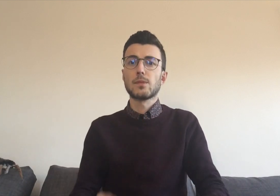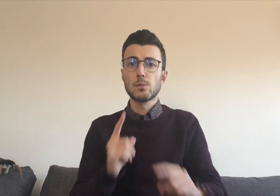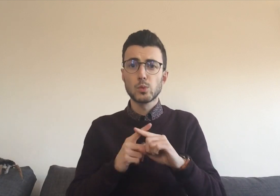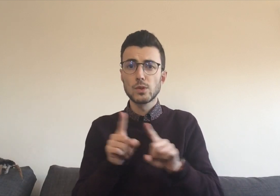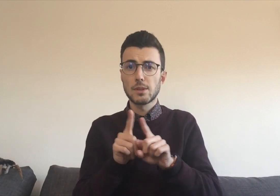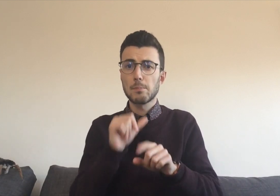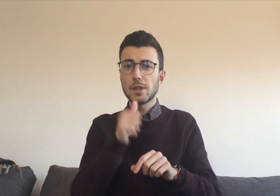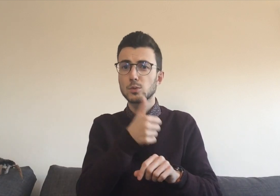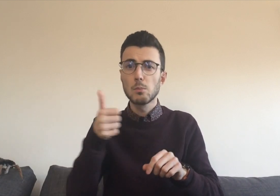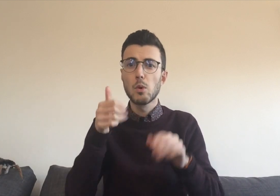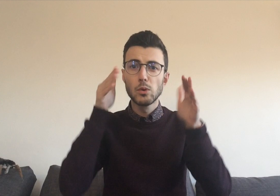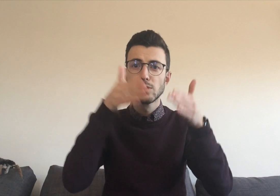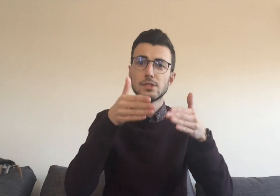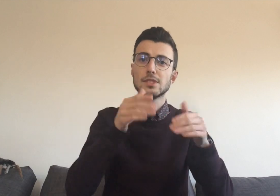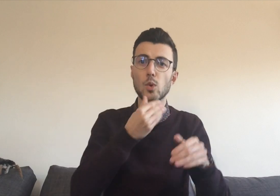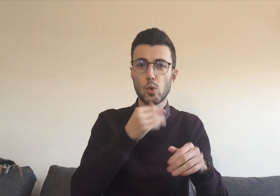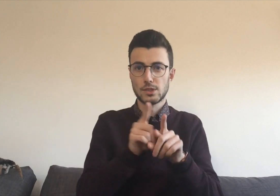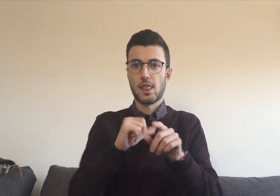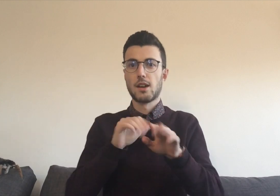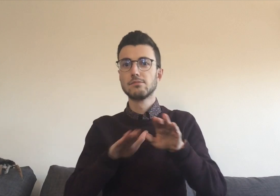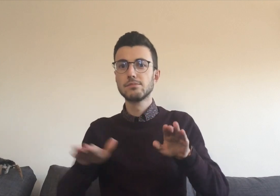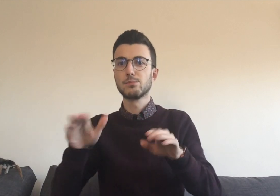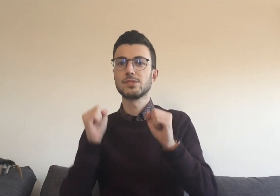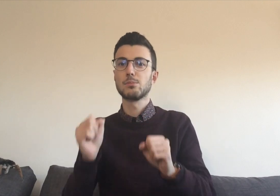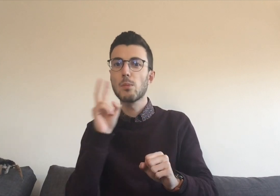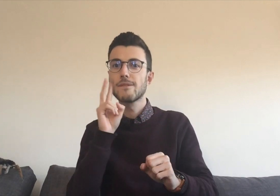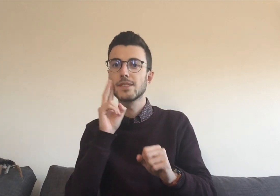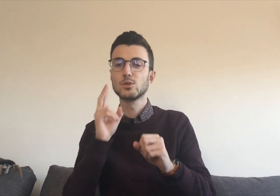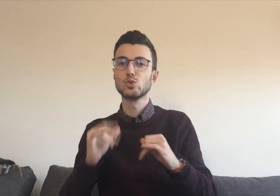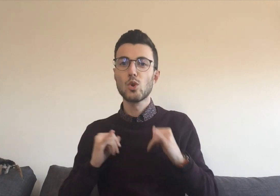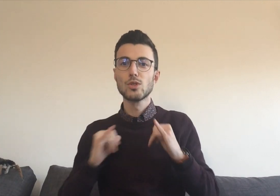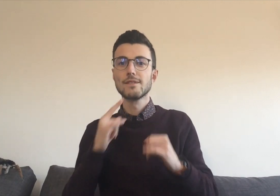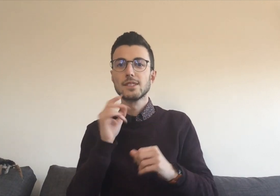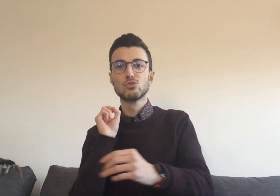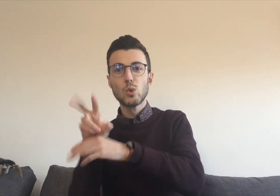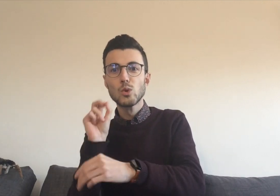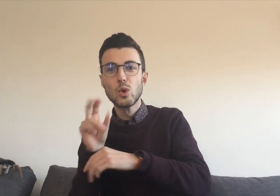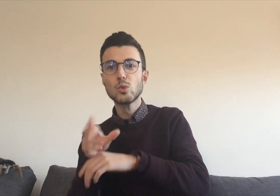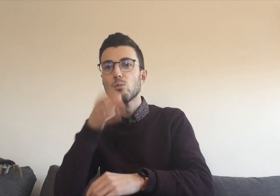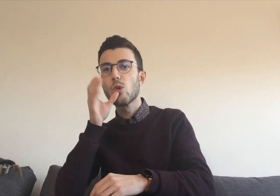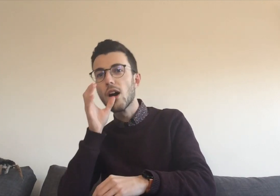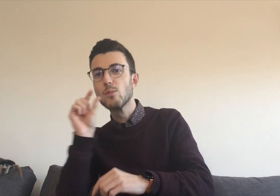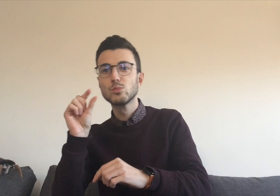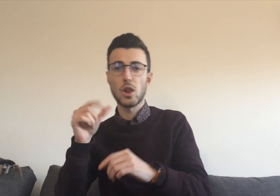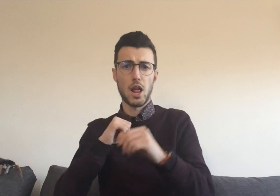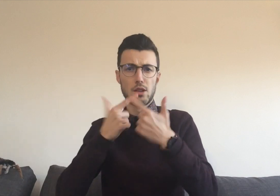Bien sûr, ce n'est pas que du sérieux, on peut aussi bien profiter de notre jeunesse! On sort, on boit des verres ensemble…